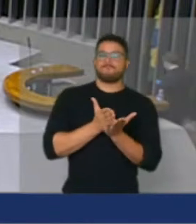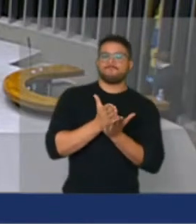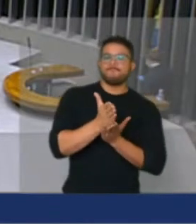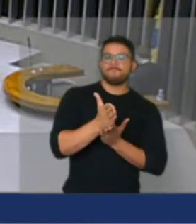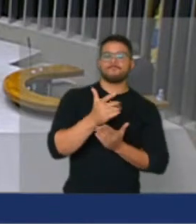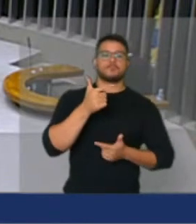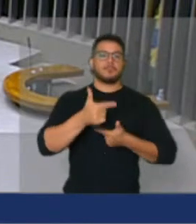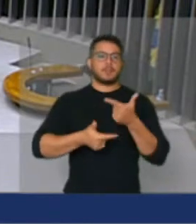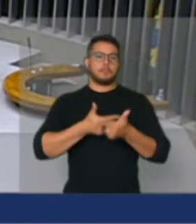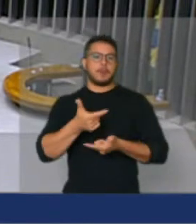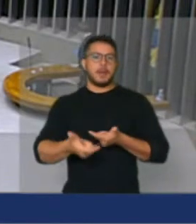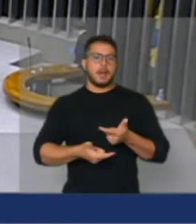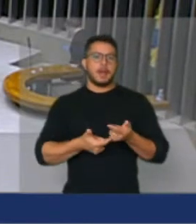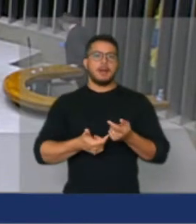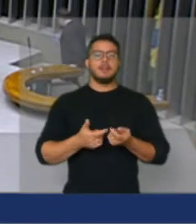NECESSÁRIAS, ESSA PROPOSTA FAZ COM QUE TODAS AS AÇÕES